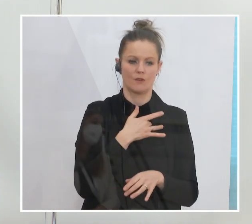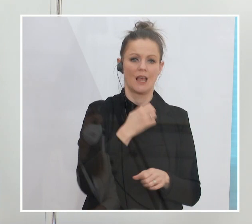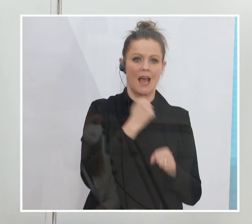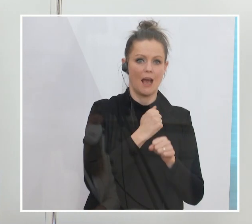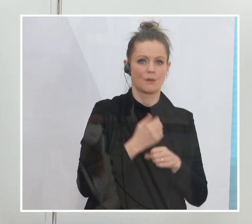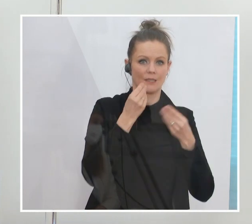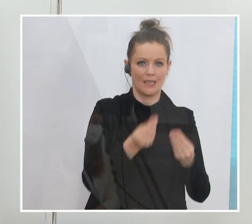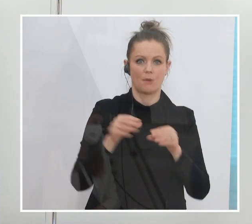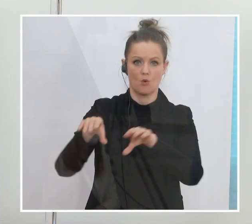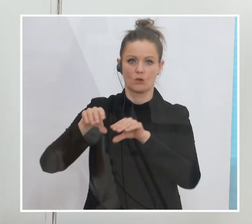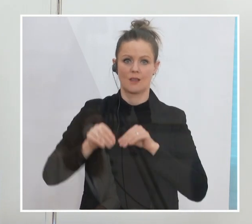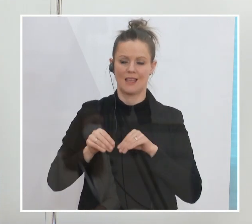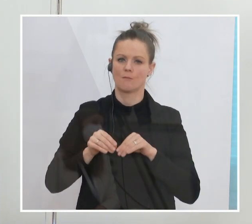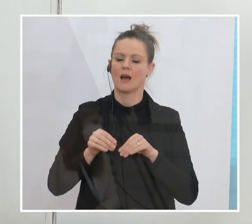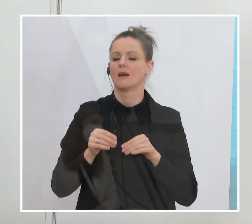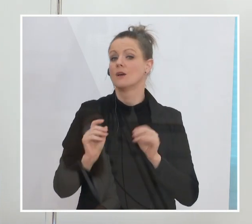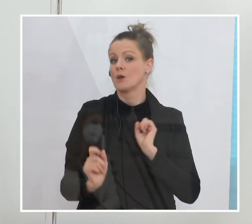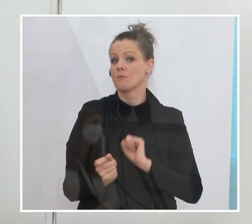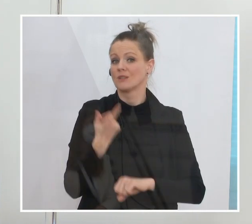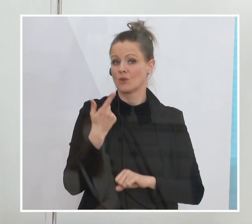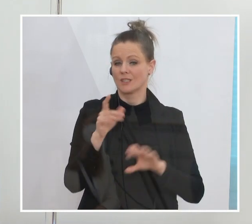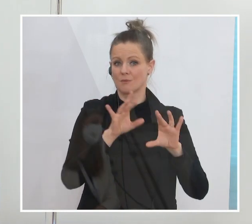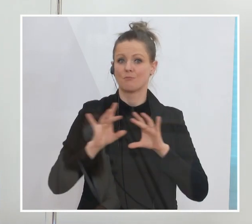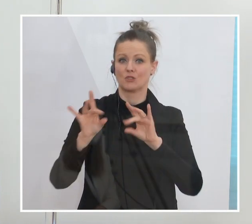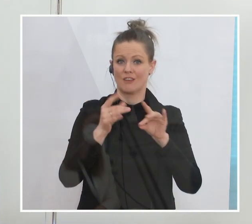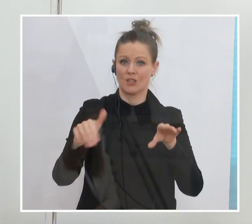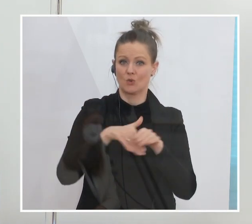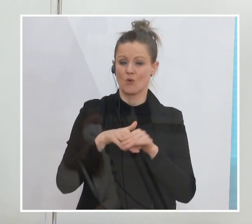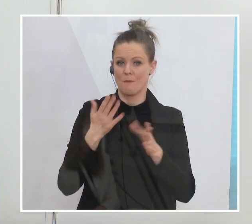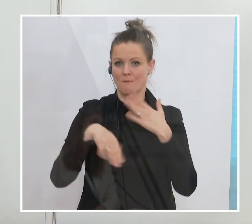weil ja hier vor allem der Beschäftigungsaspekt im Vordergrund stehen soll. Vielen Dank.